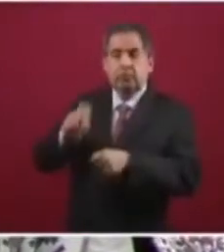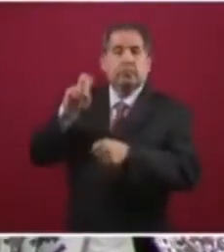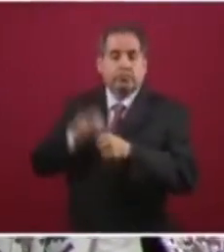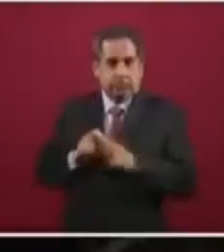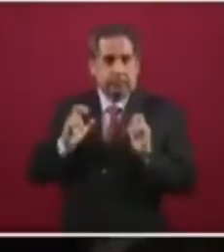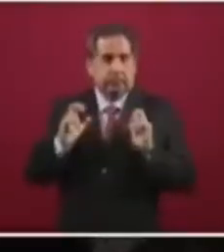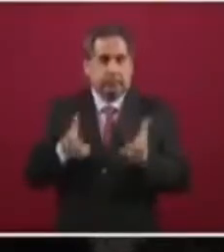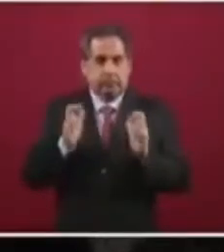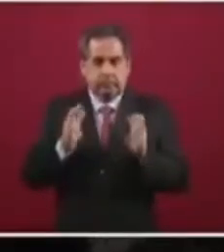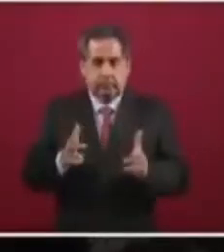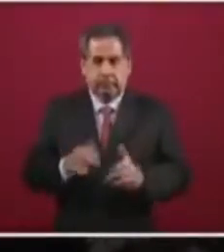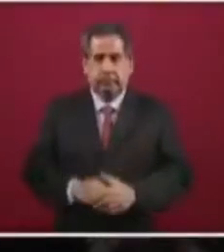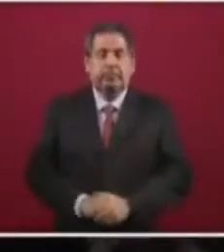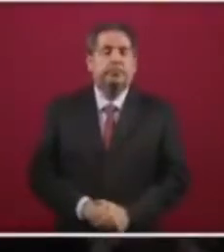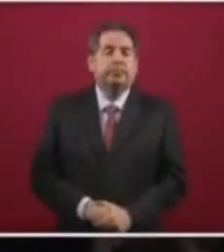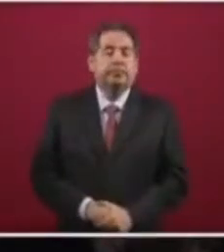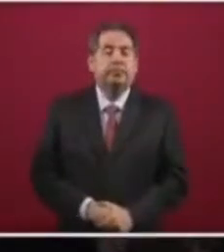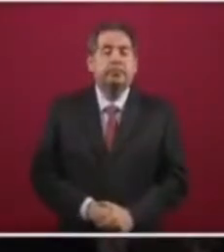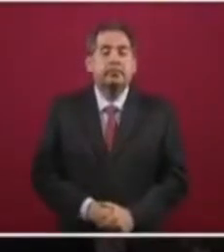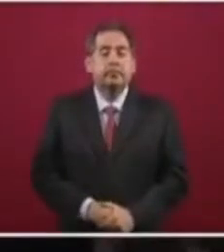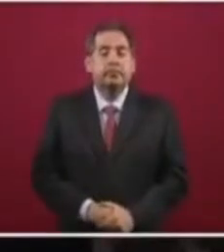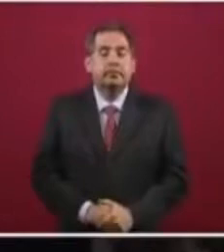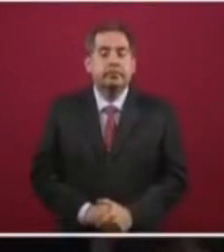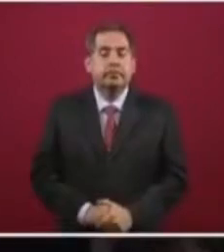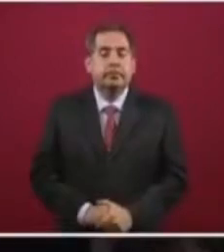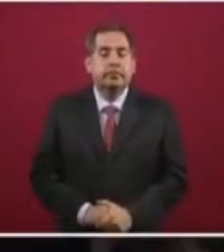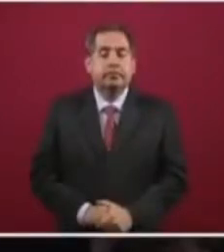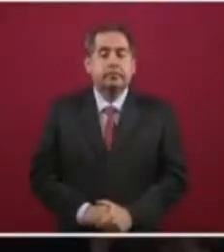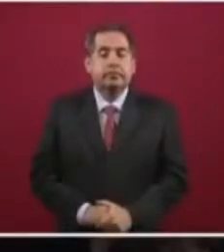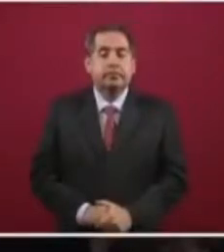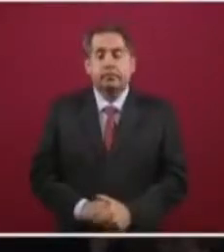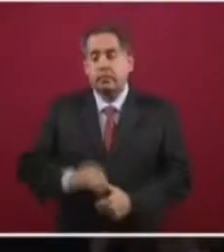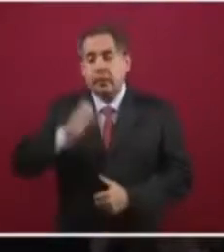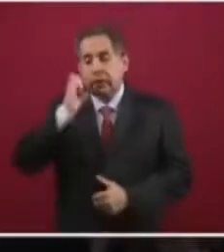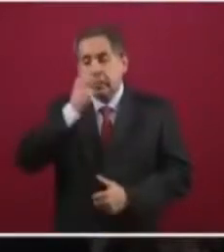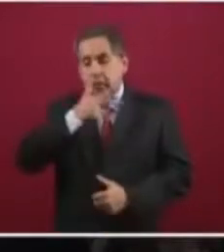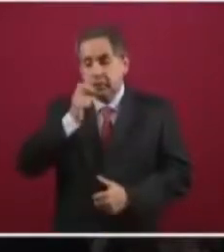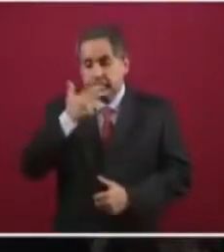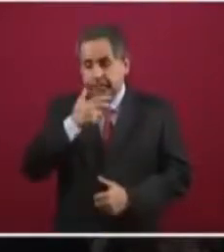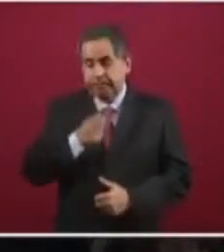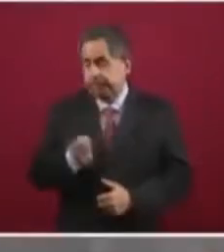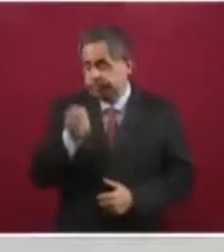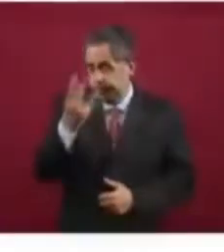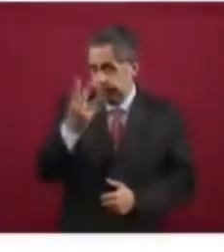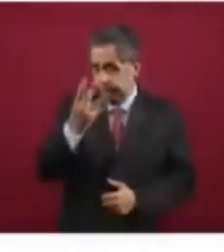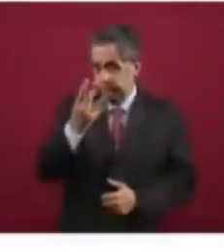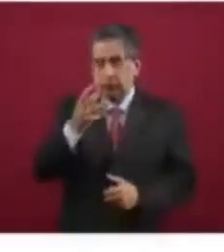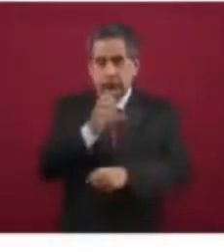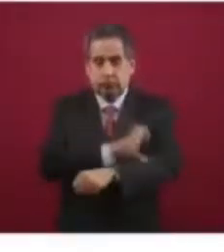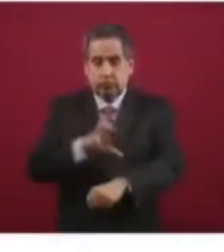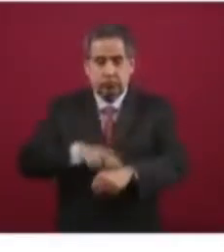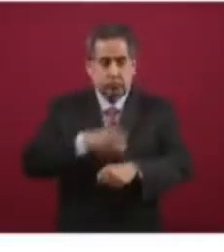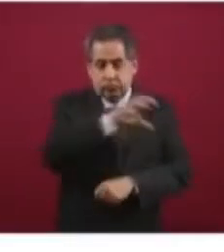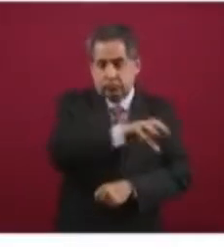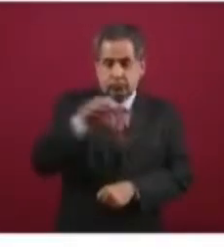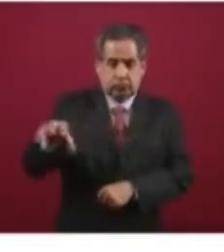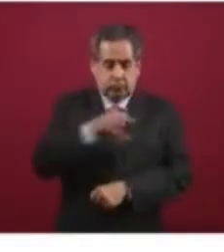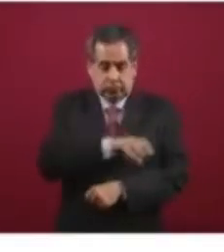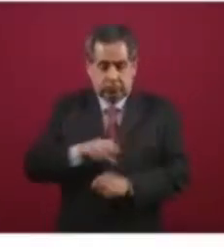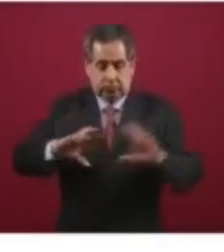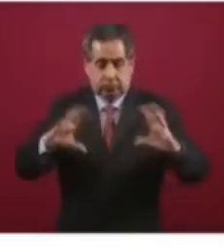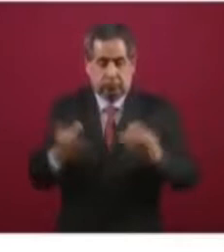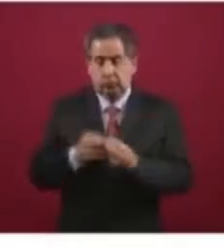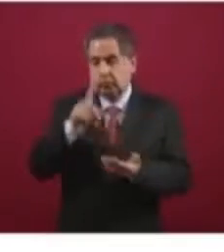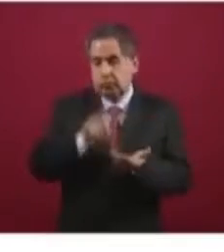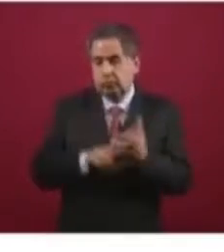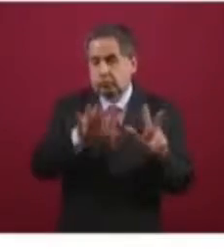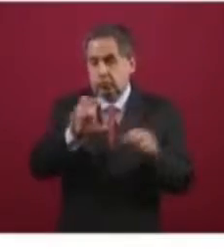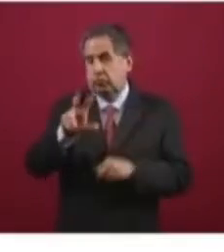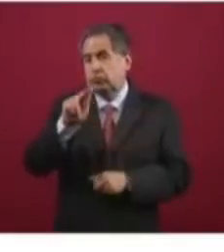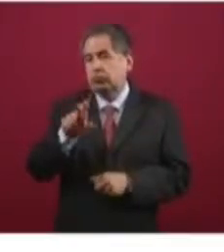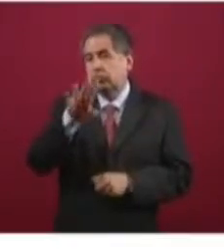El estado de Chihuahua tiene cuatro coordinaciones regionales con mil 589 integrantes de la Guardia